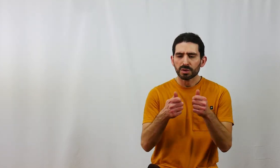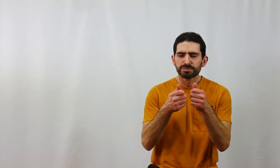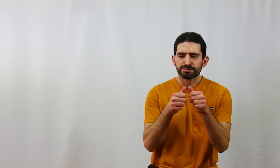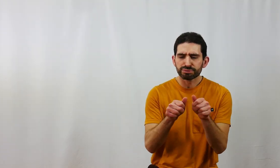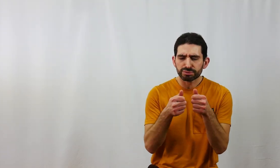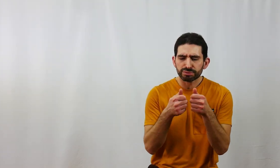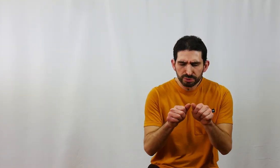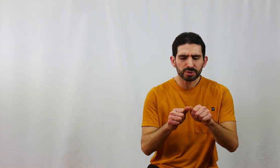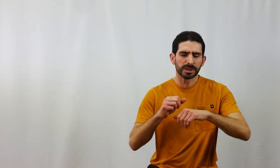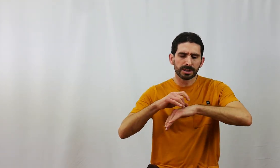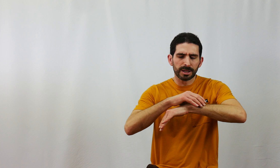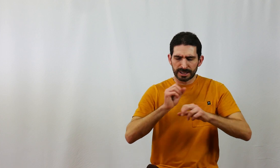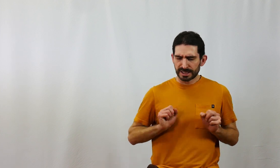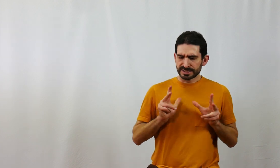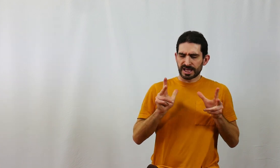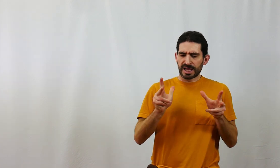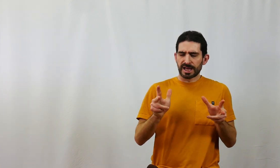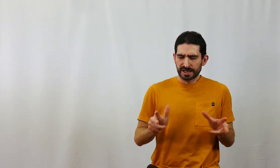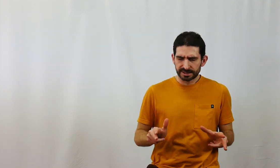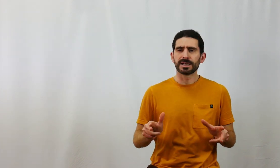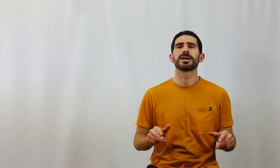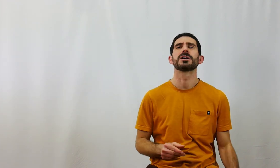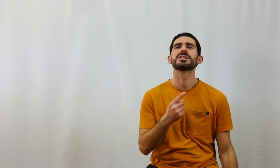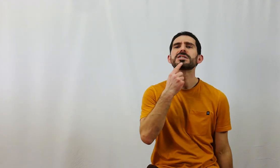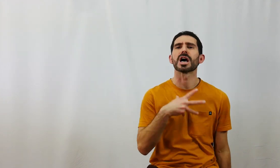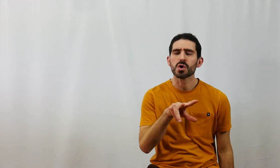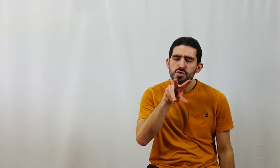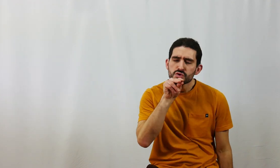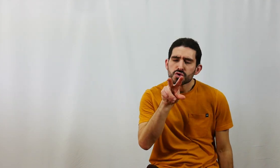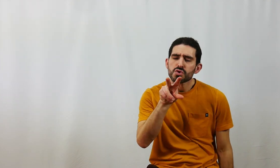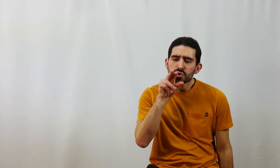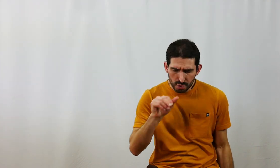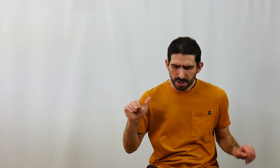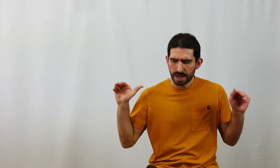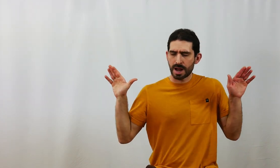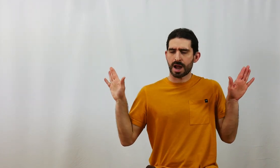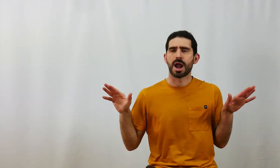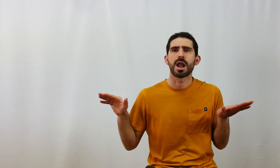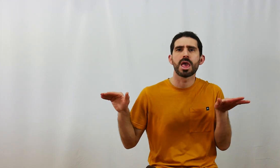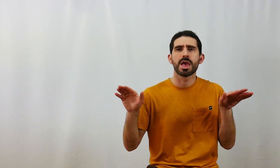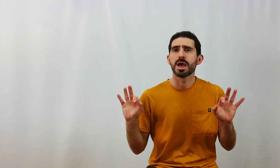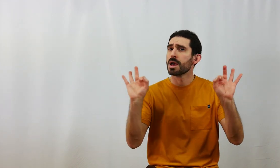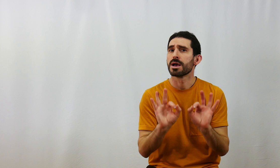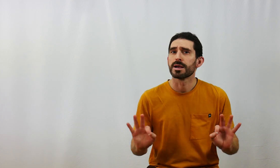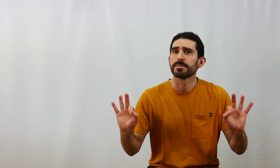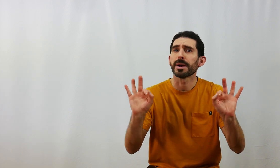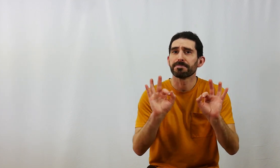Le pou est un insecte buveur de sang qui n'a pas d'ailes.